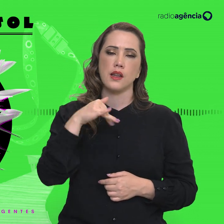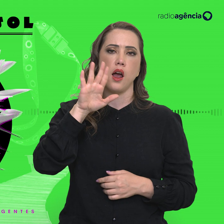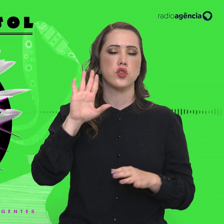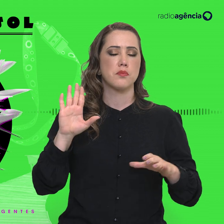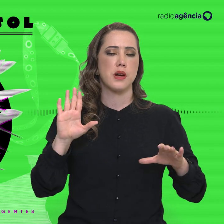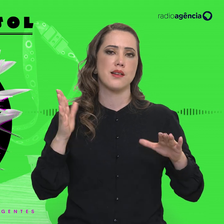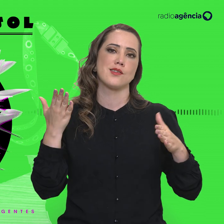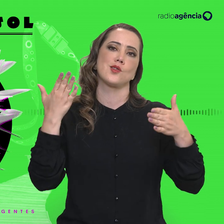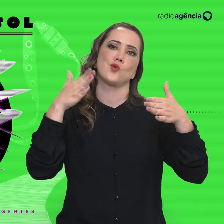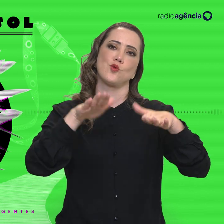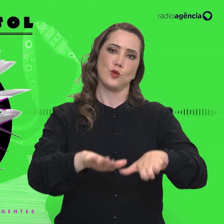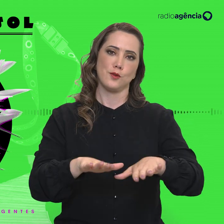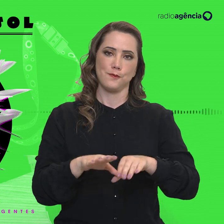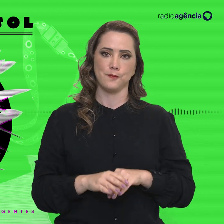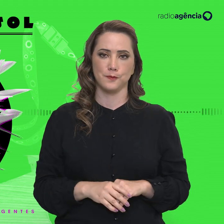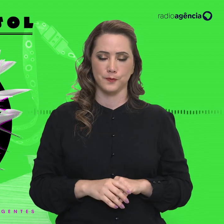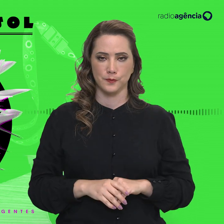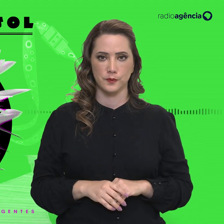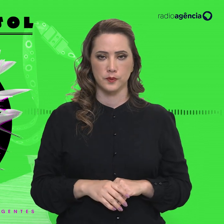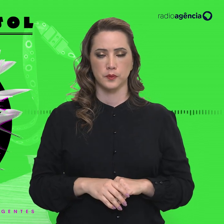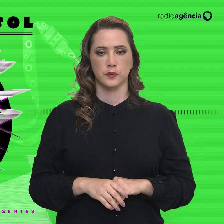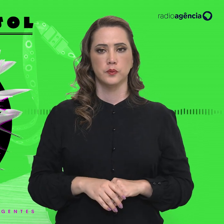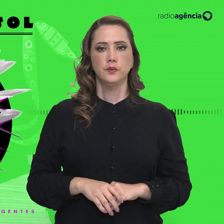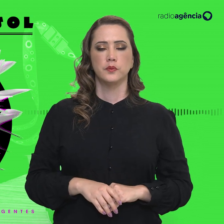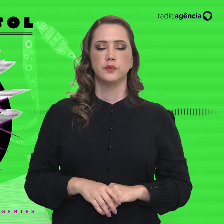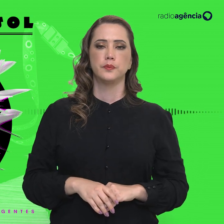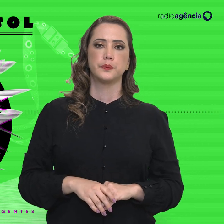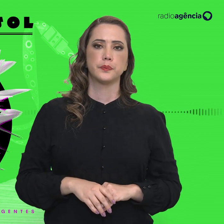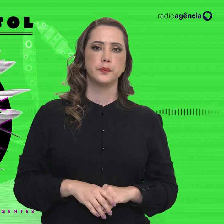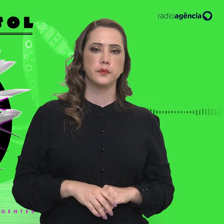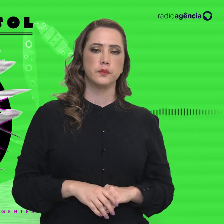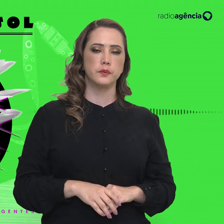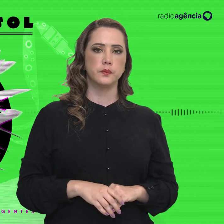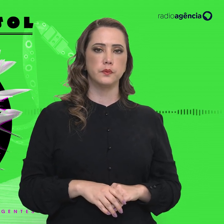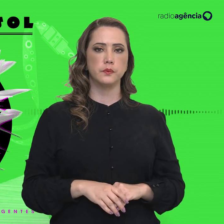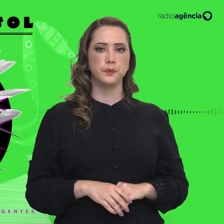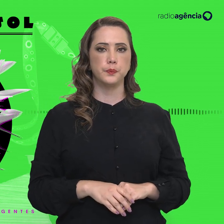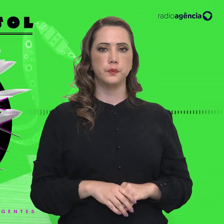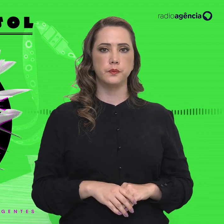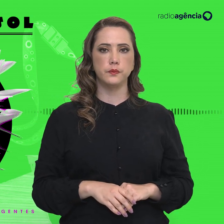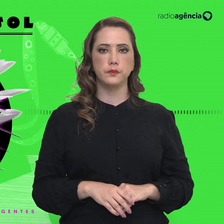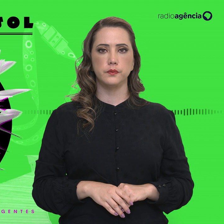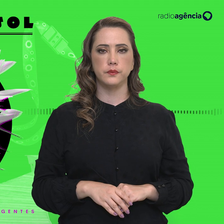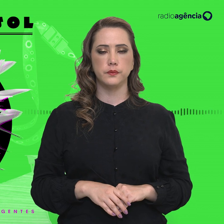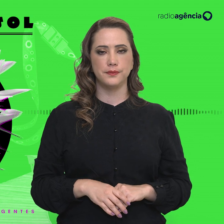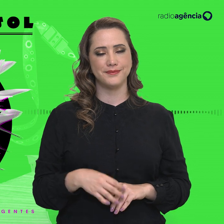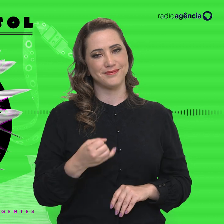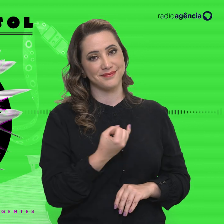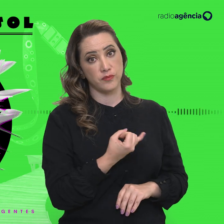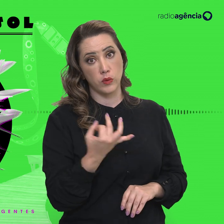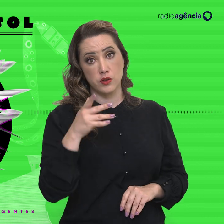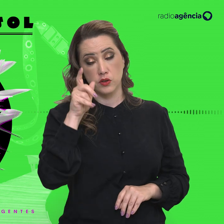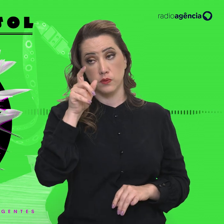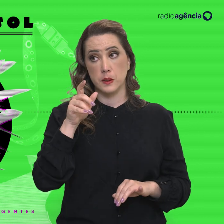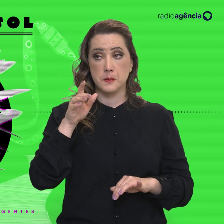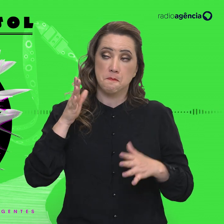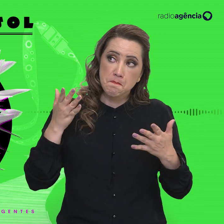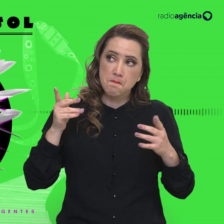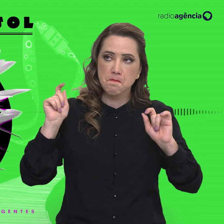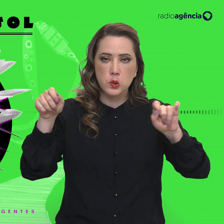[som de tv saindo do ar] 🎶 [trilha que marca mudança de bloco] 🎶 [Patrícia] Muitas vezes, a melhor estratégia é buscar informação.